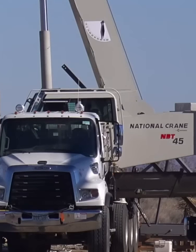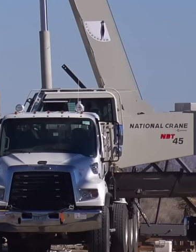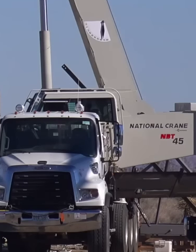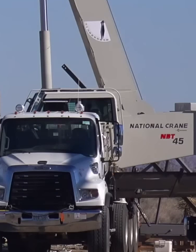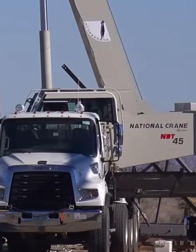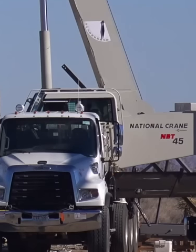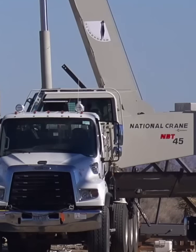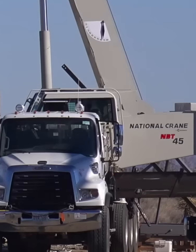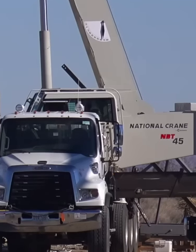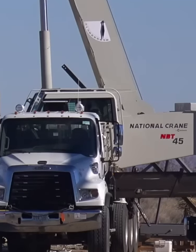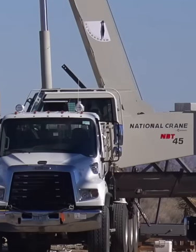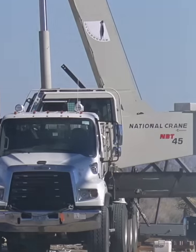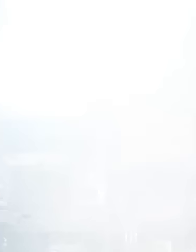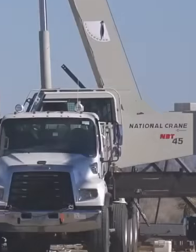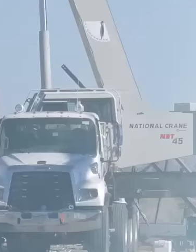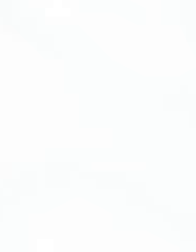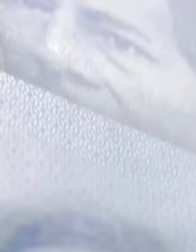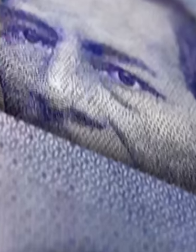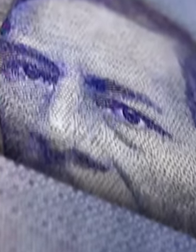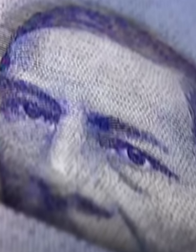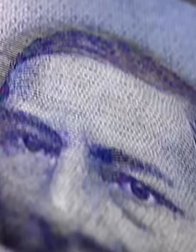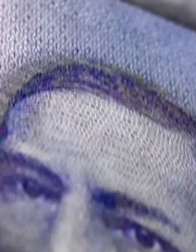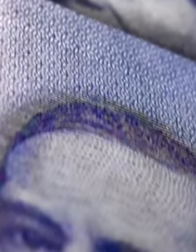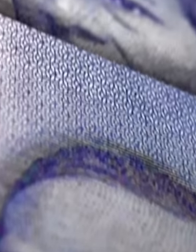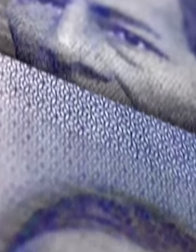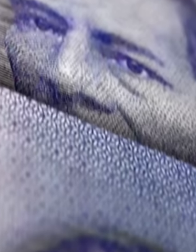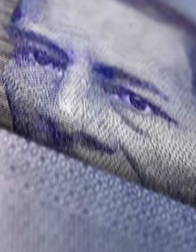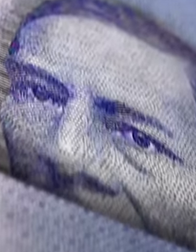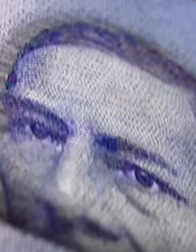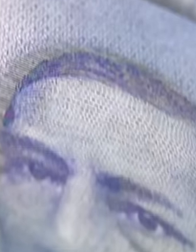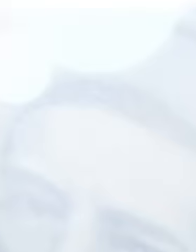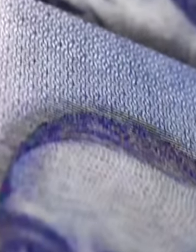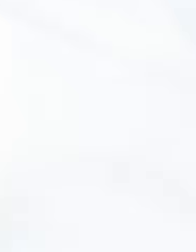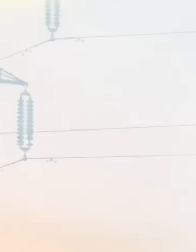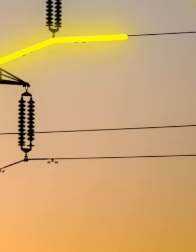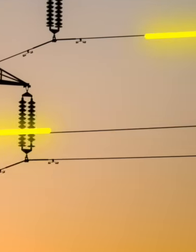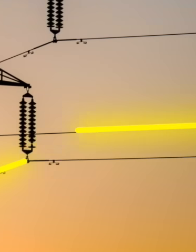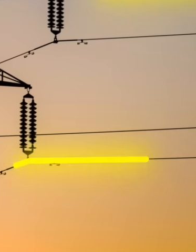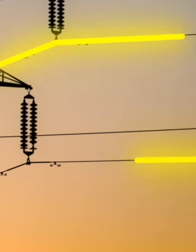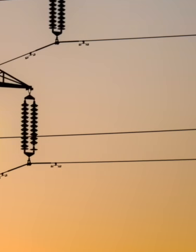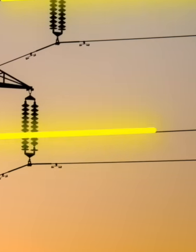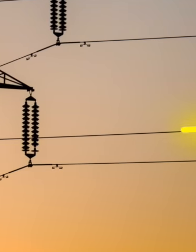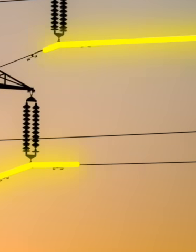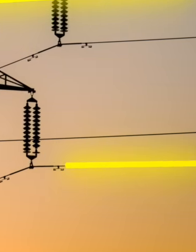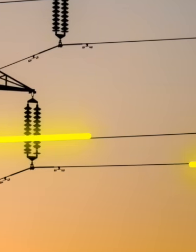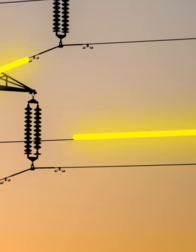invertirán alrededor de 163000 millones de pesos para modernizar la red nacional de transmisión,